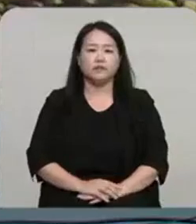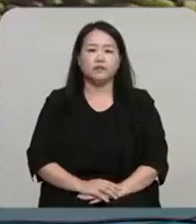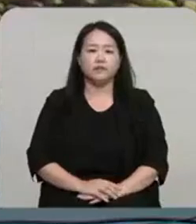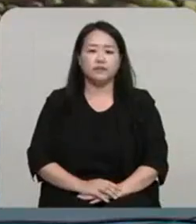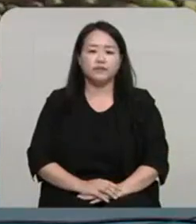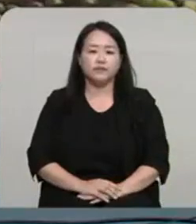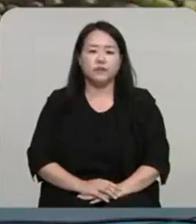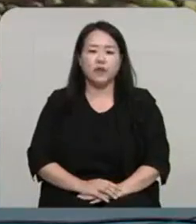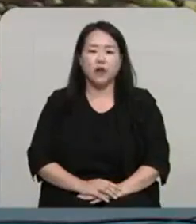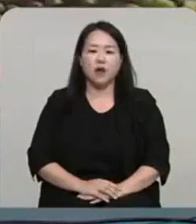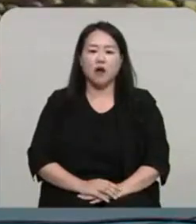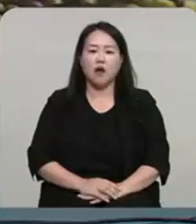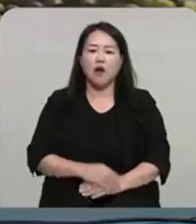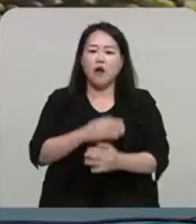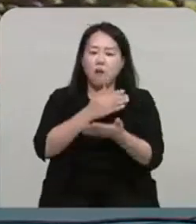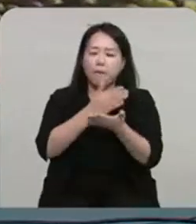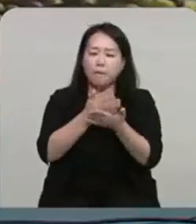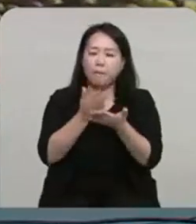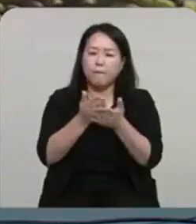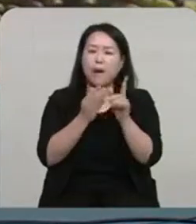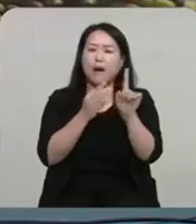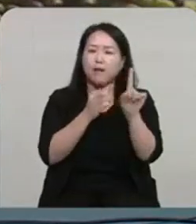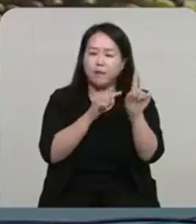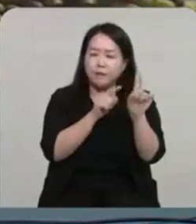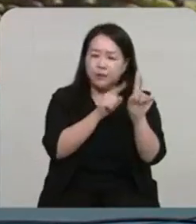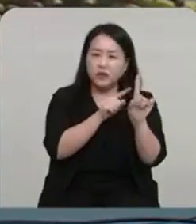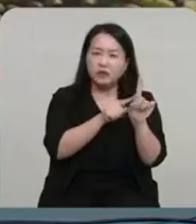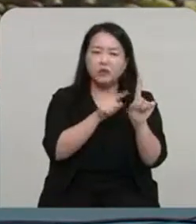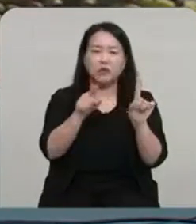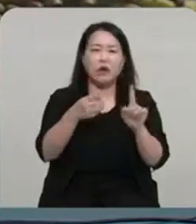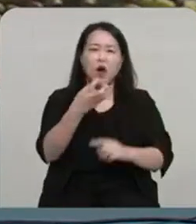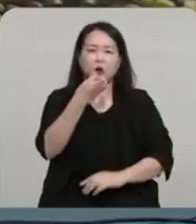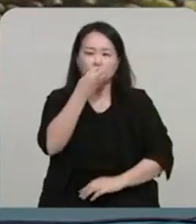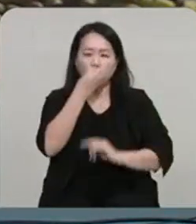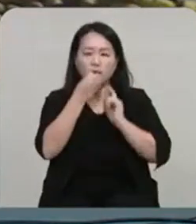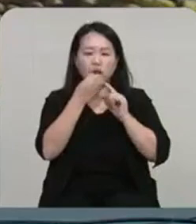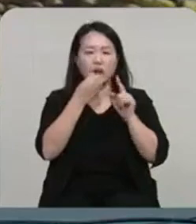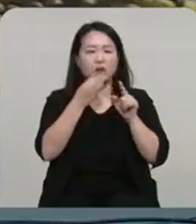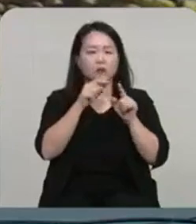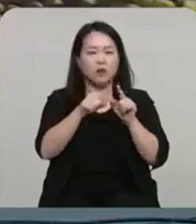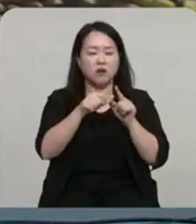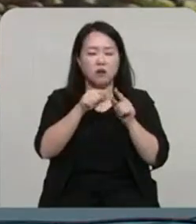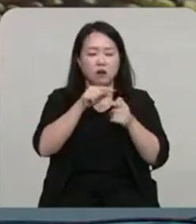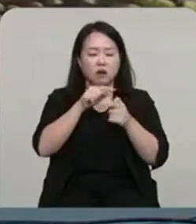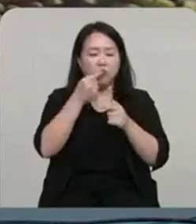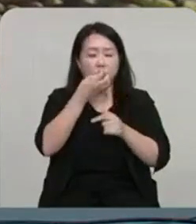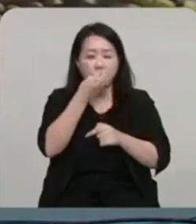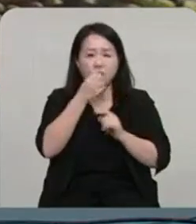특정 품종 토마토에서 구토 유발 성분이 검출돼 소비가 크게 줄었 습니다.